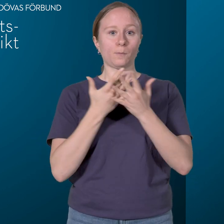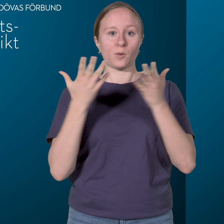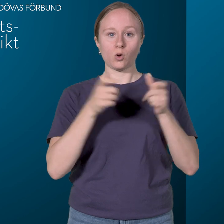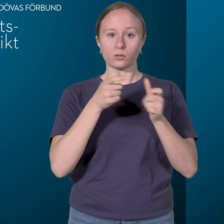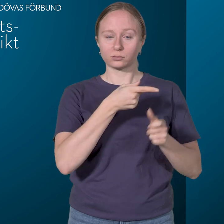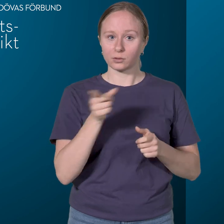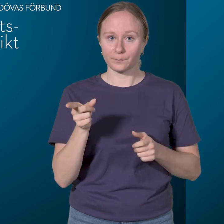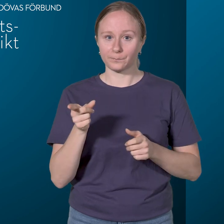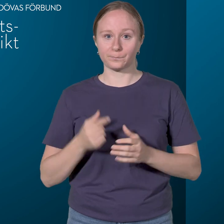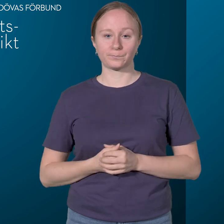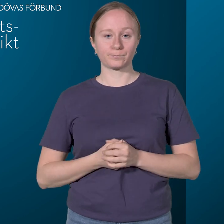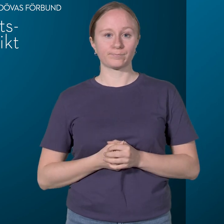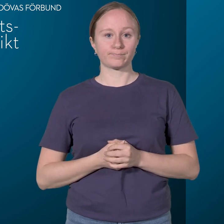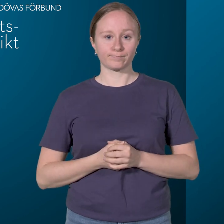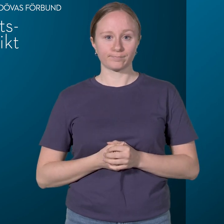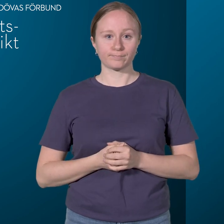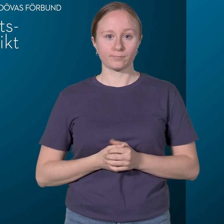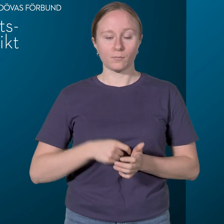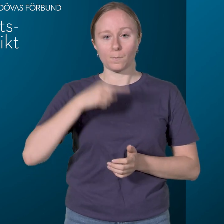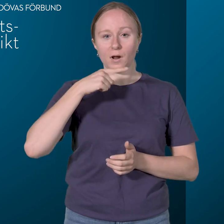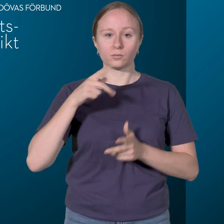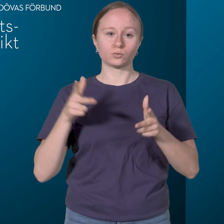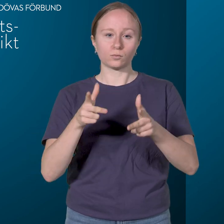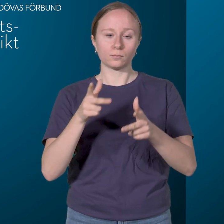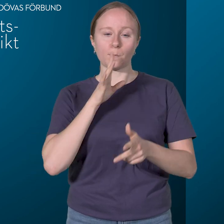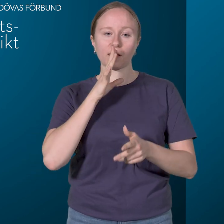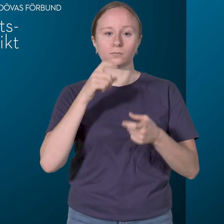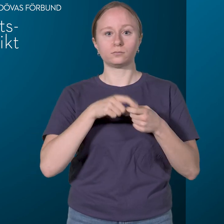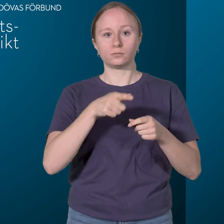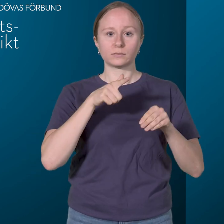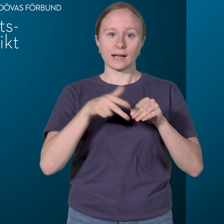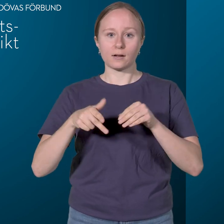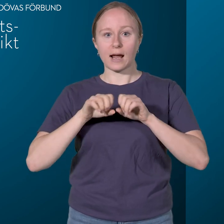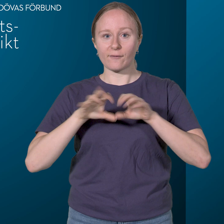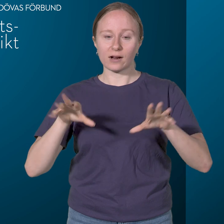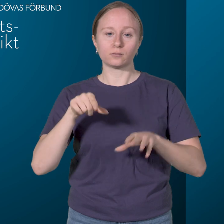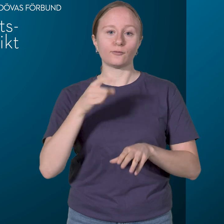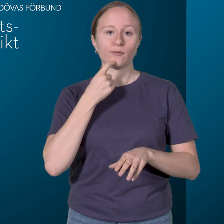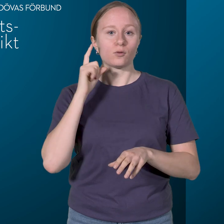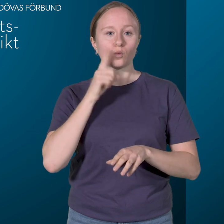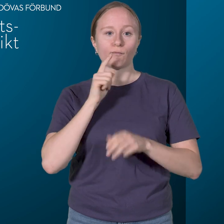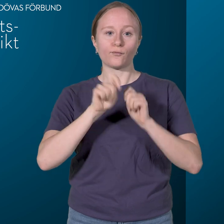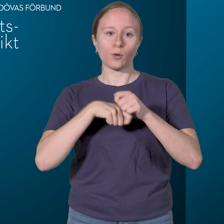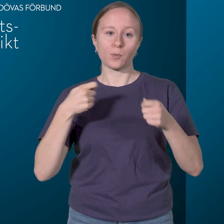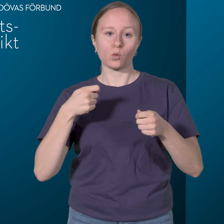för organisationerna. Markku Jokinen behandlar nedskärningarnas inverkan på Finlands Dövas Förbund -